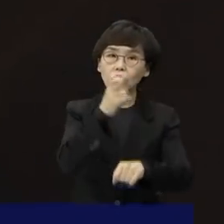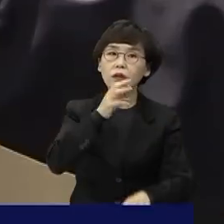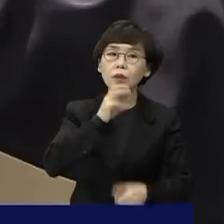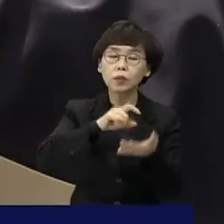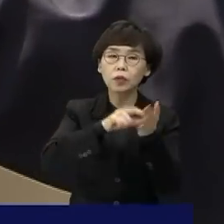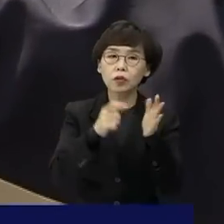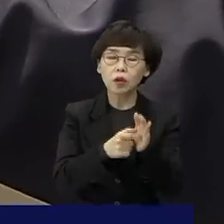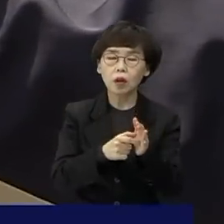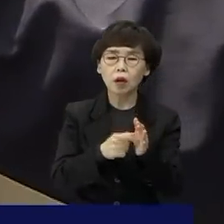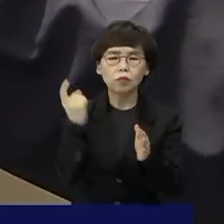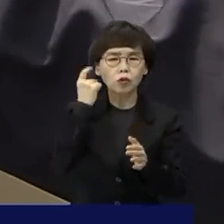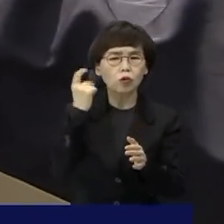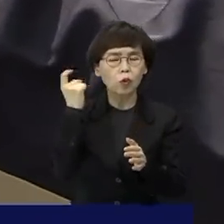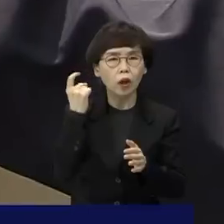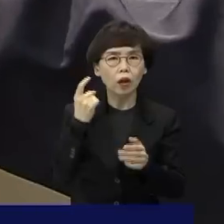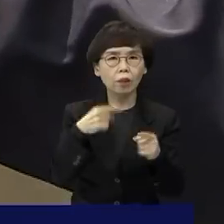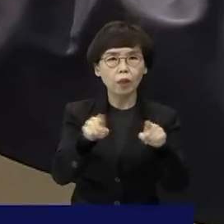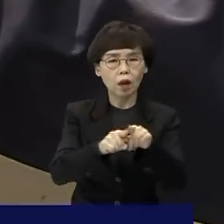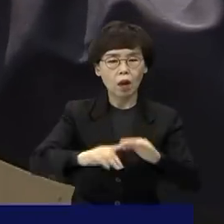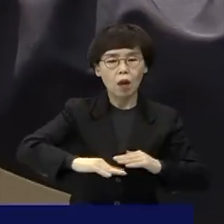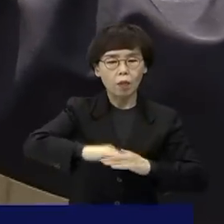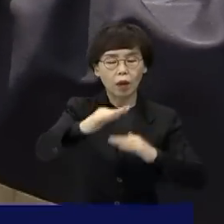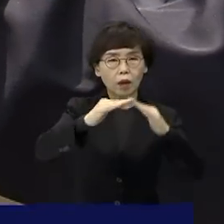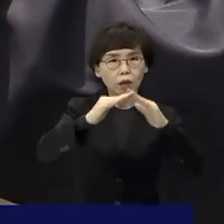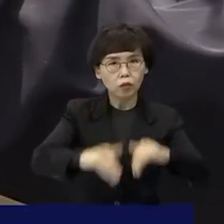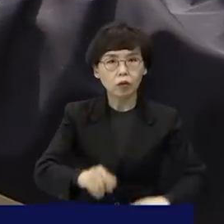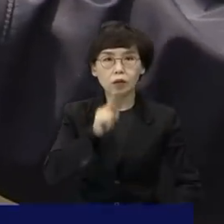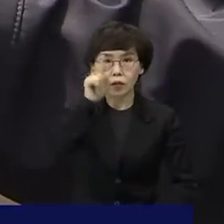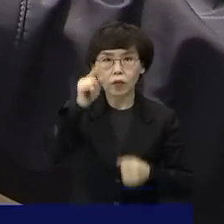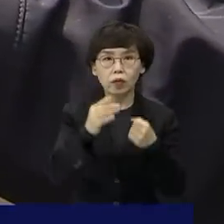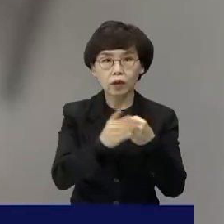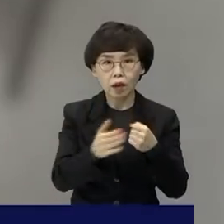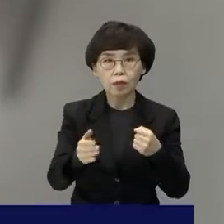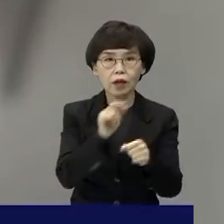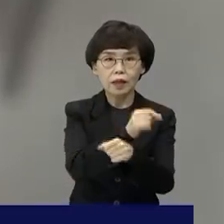소리와 함께 바닥이 무너진다는 신고가 접수돼 사무실 입주민 등 11명이 긴급